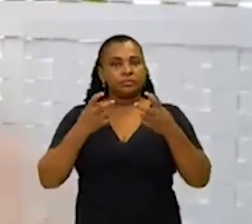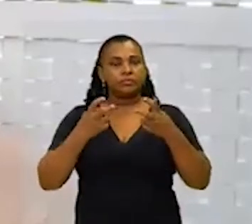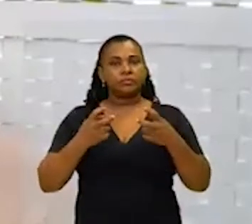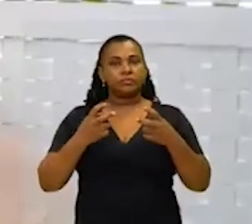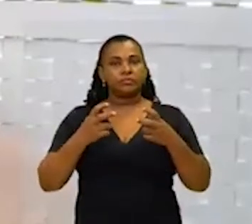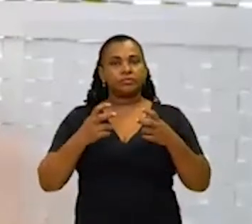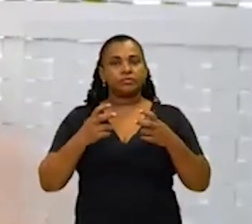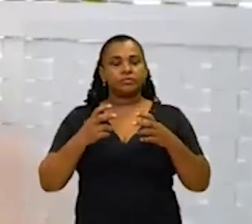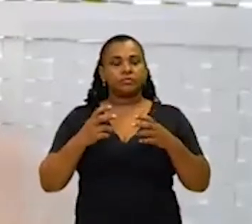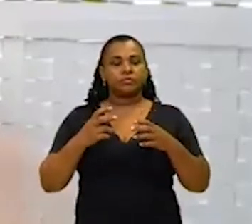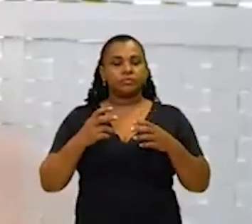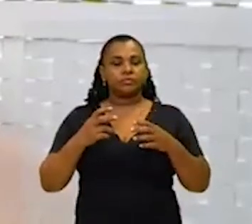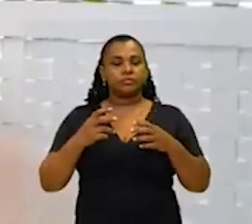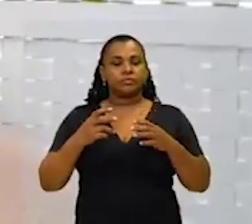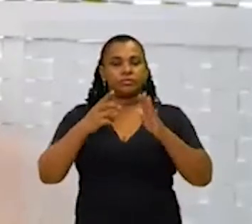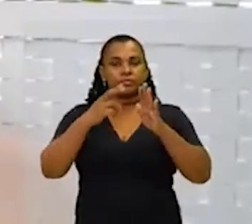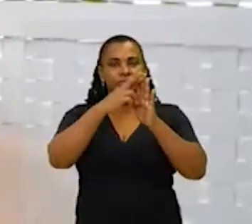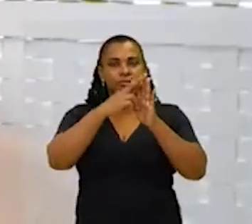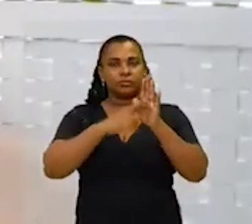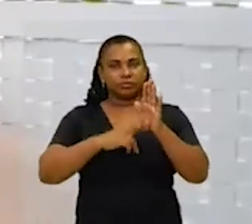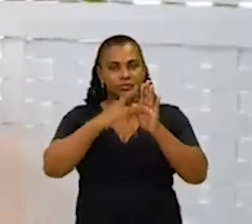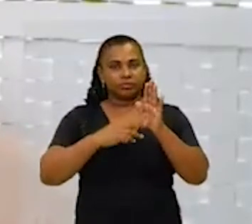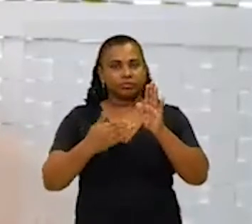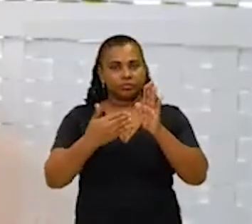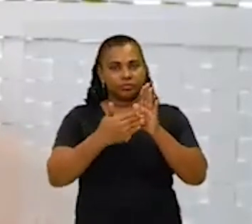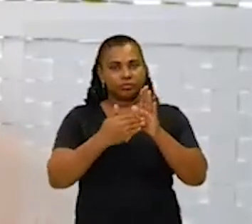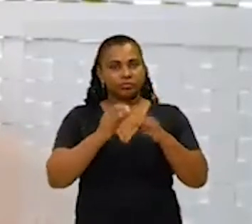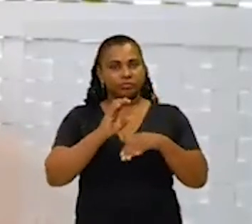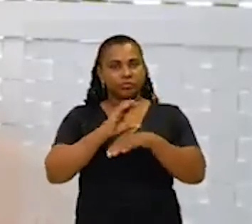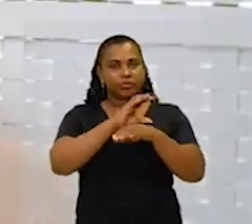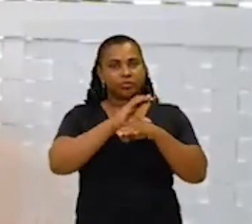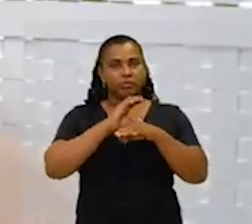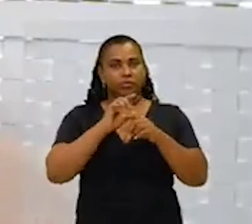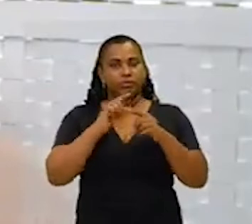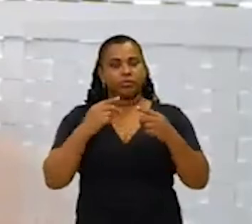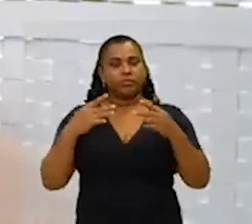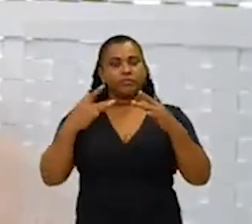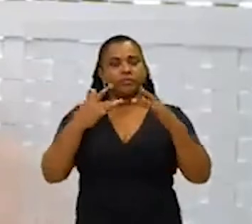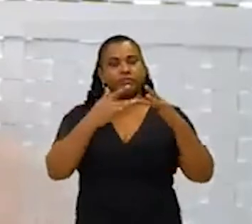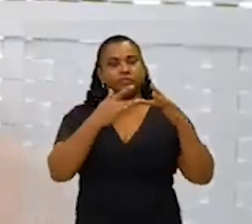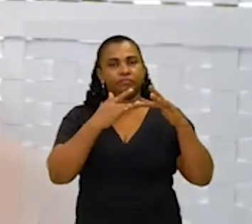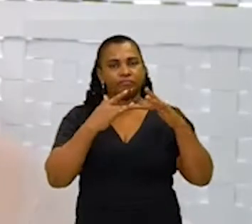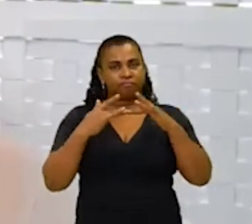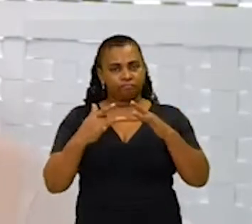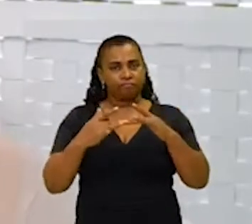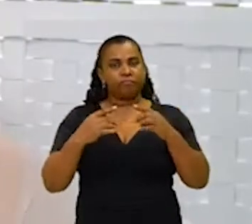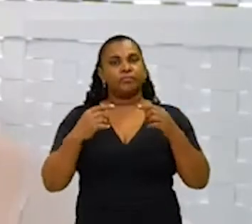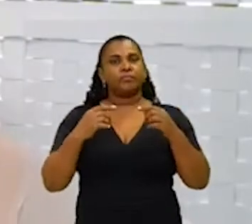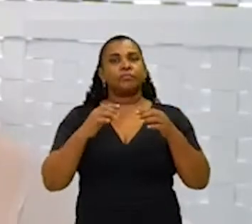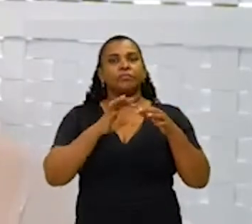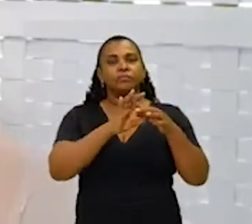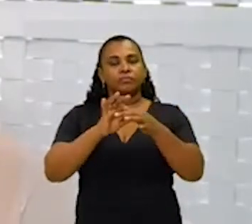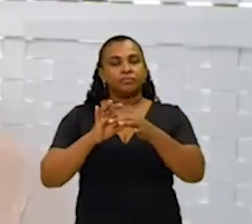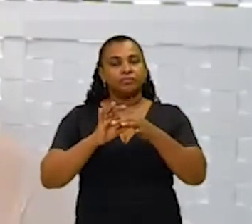determinação constitucional o vínculo entre participação política eleitoral e valorização